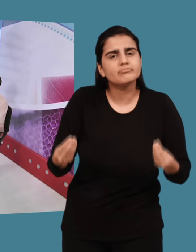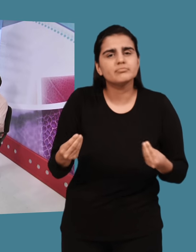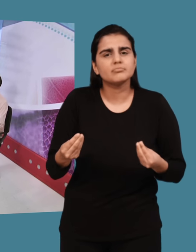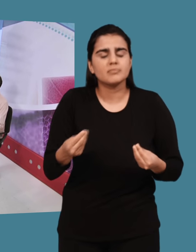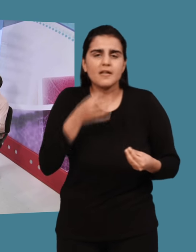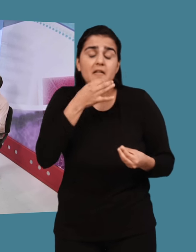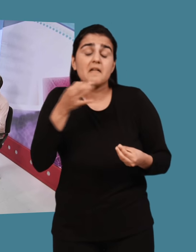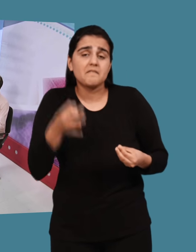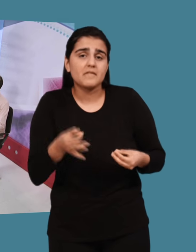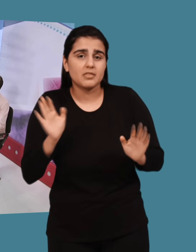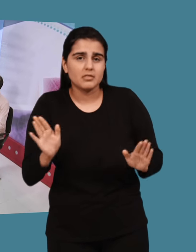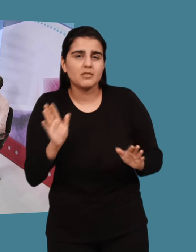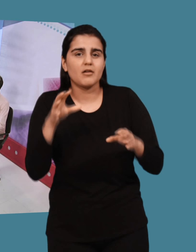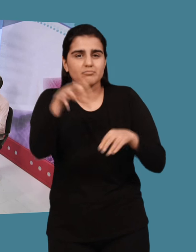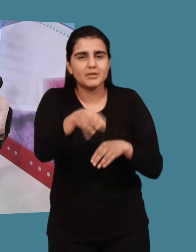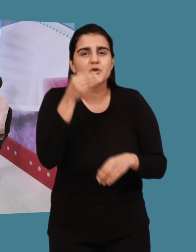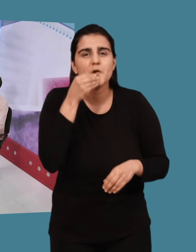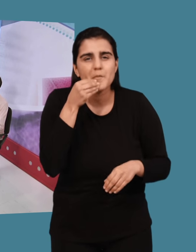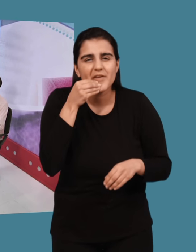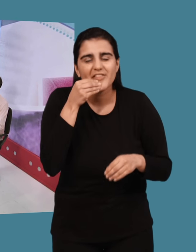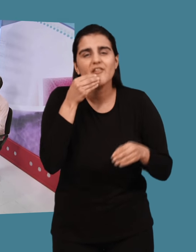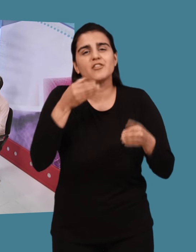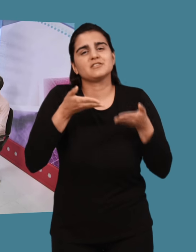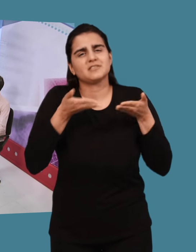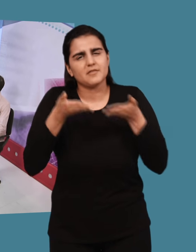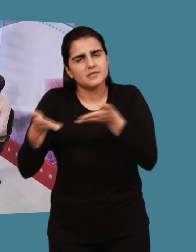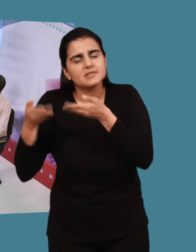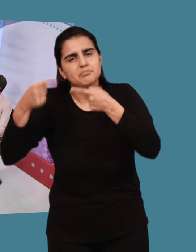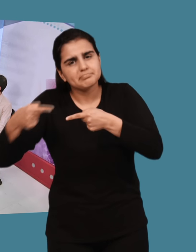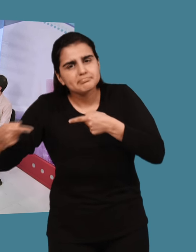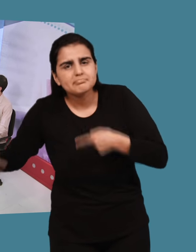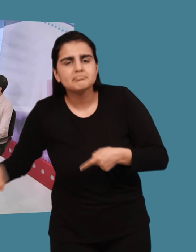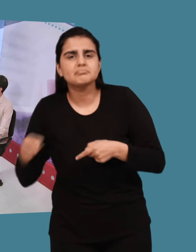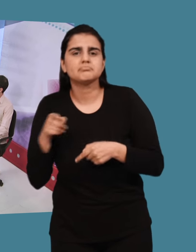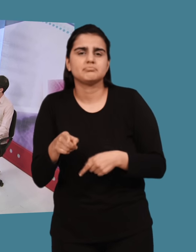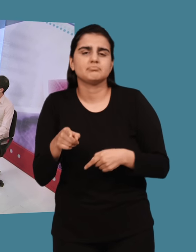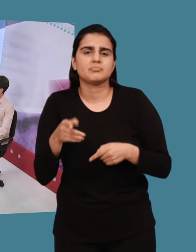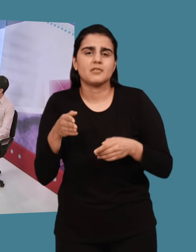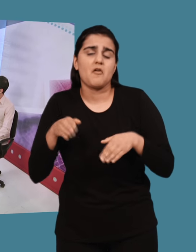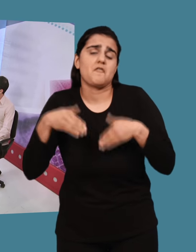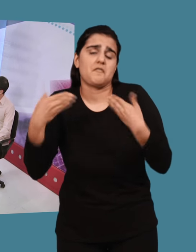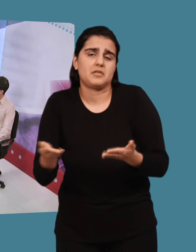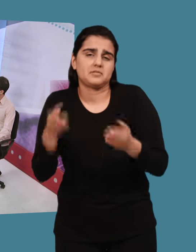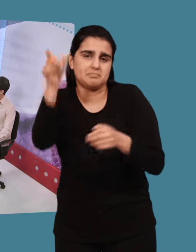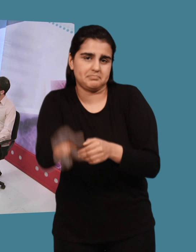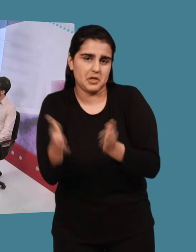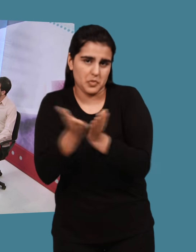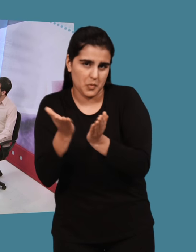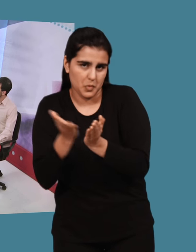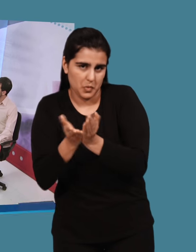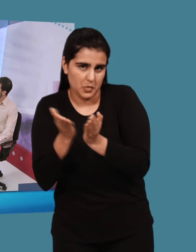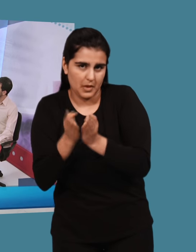En realidad es el junto con todos los servicios que se ofrecen al estudiante.